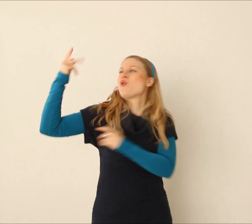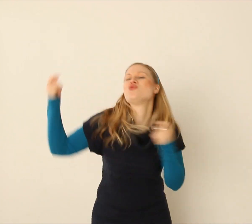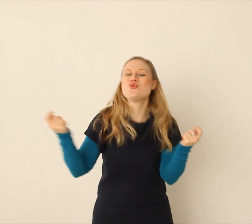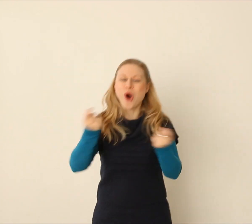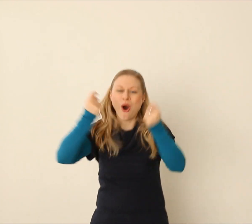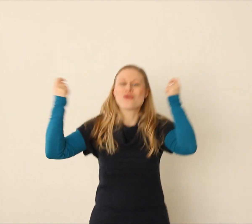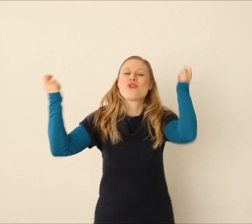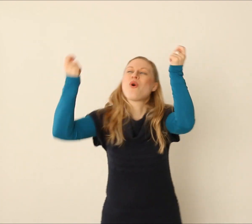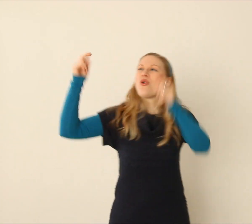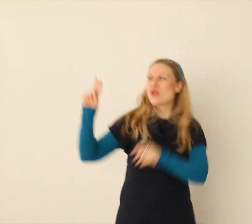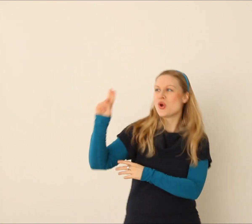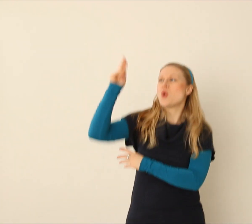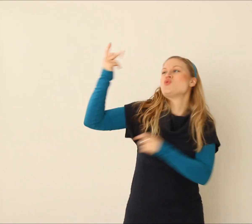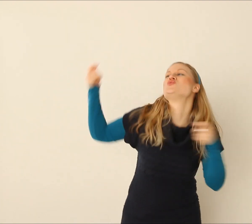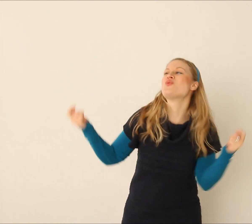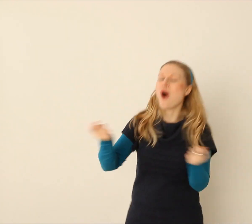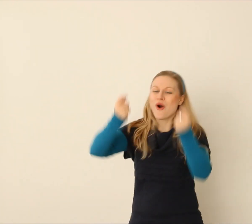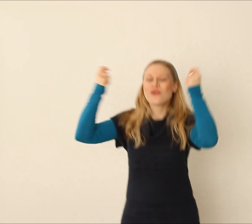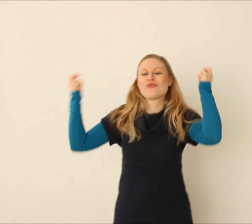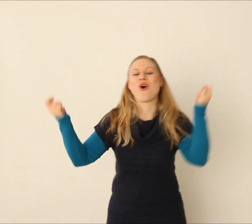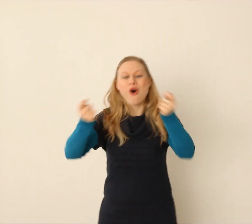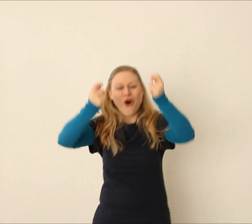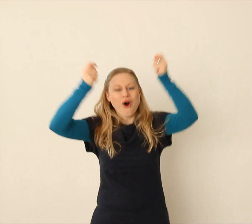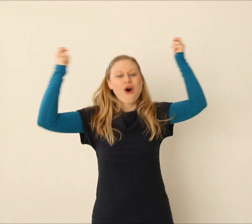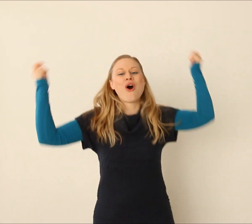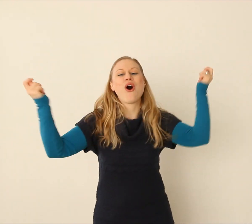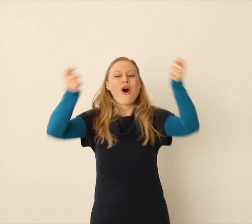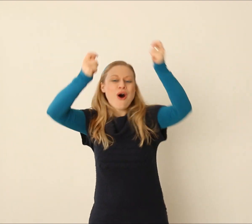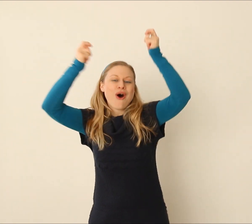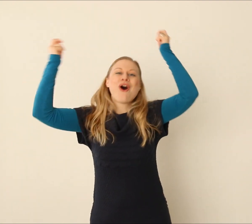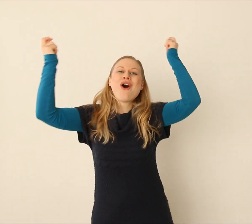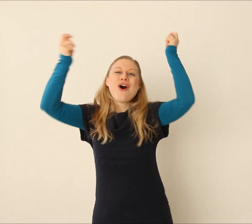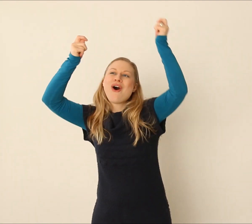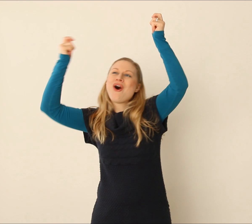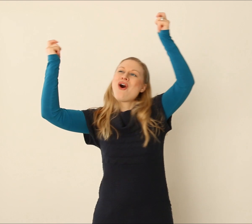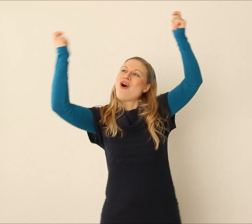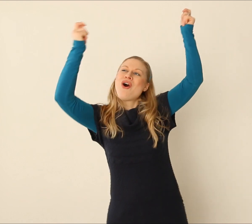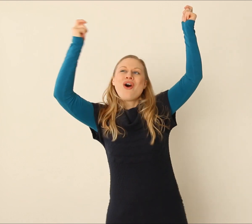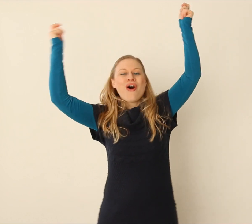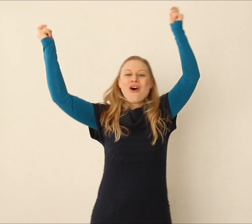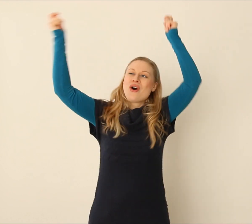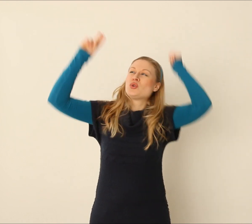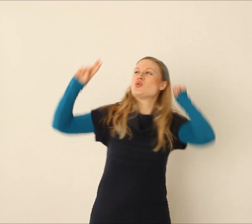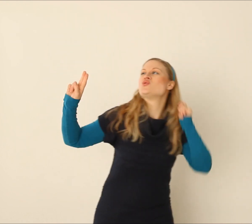U overwon, U overwon!